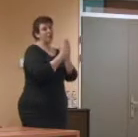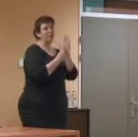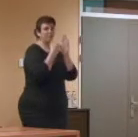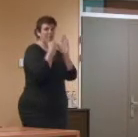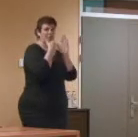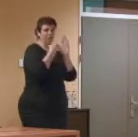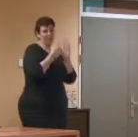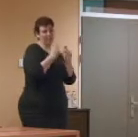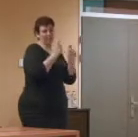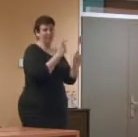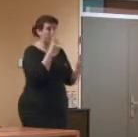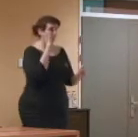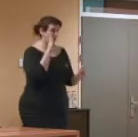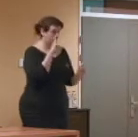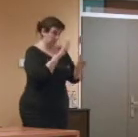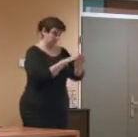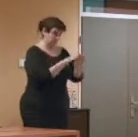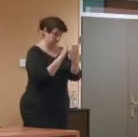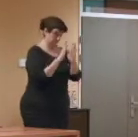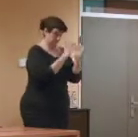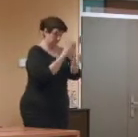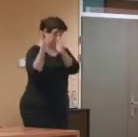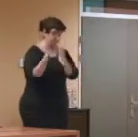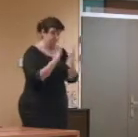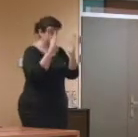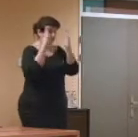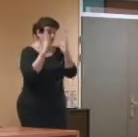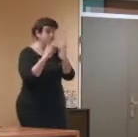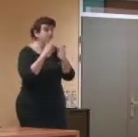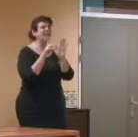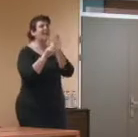por supuesto finalizamos con el análisis jurídico de esa materia: ¿qué herramientas